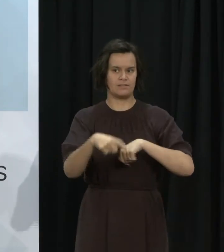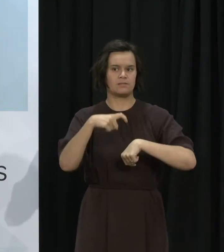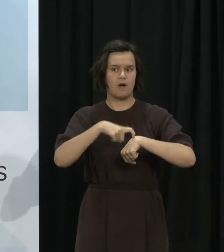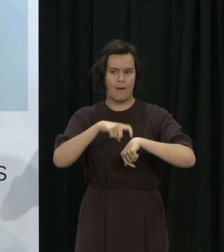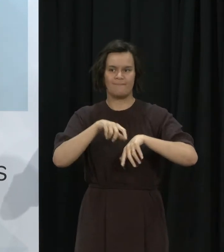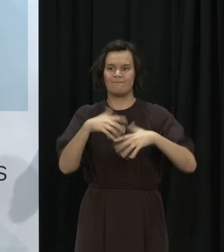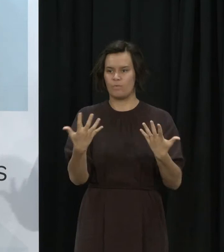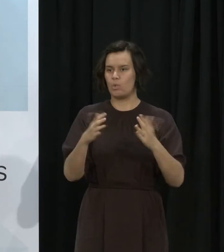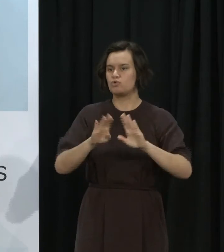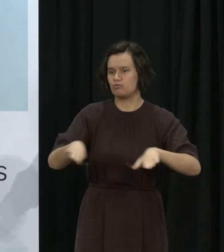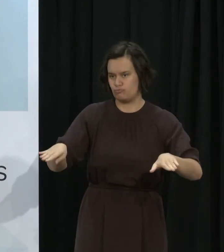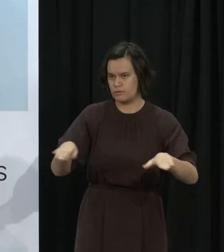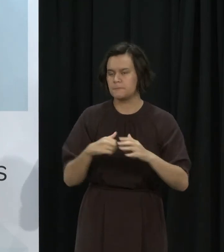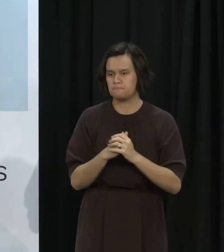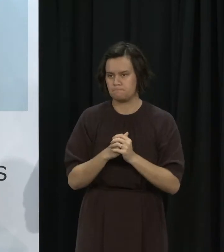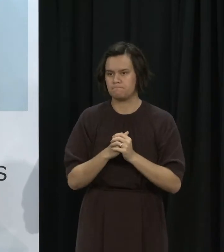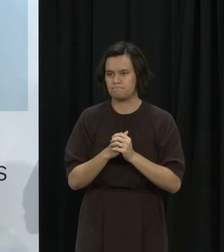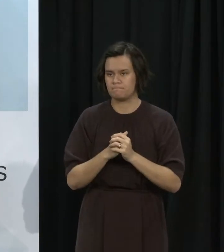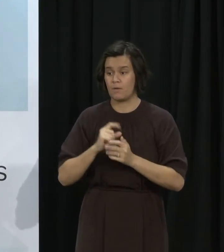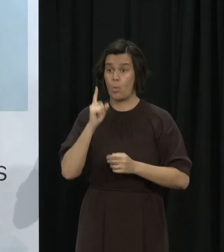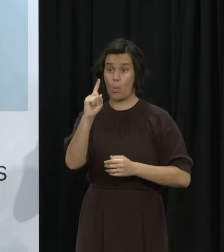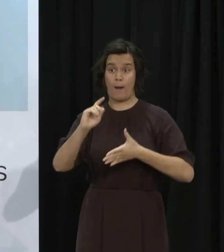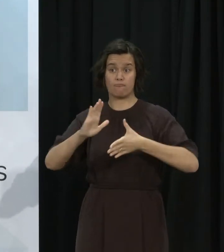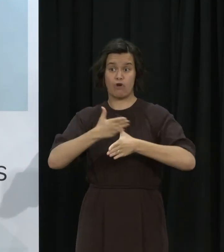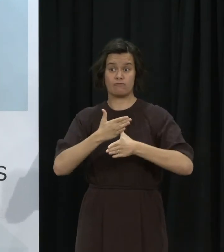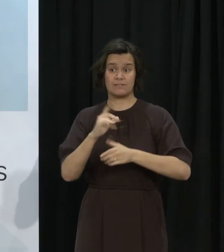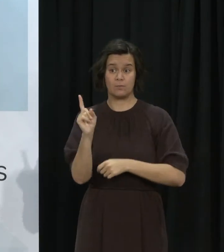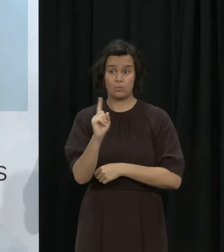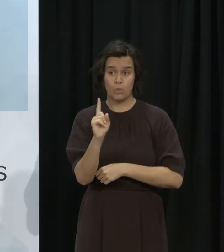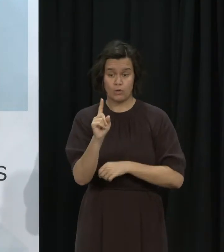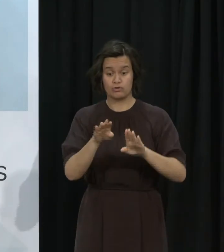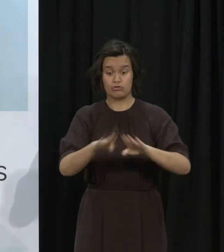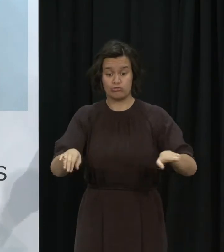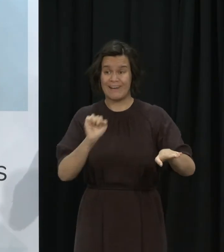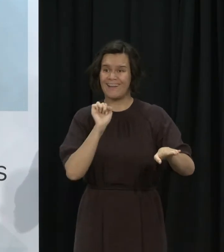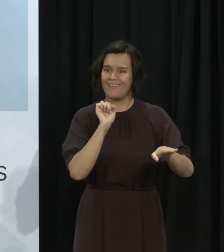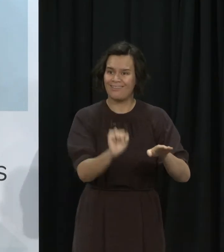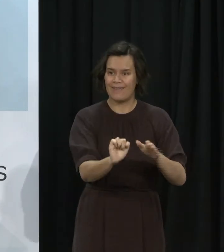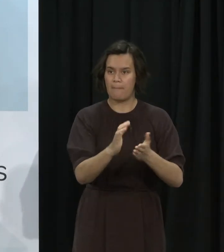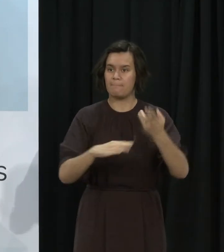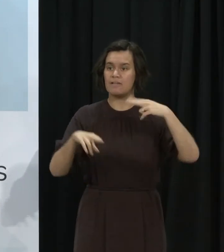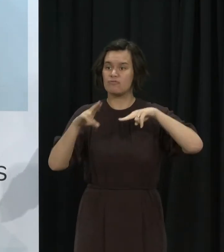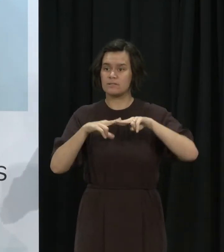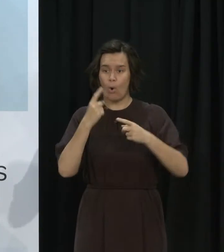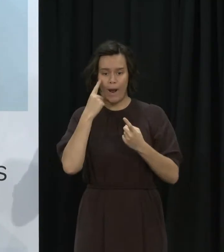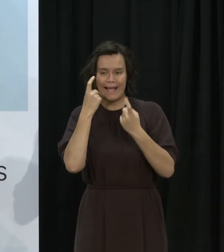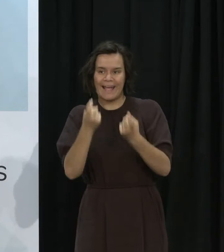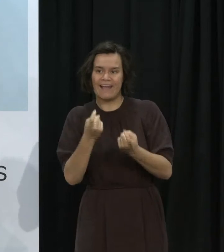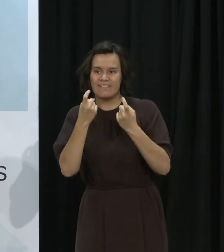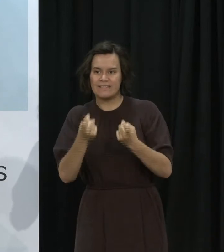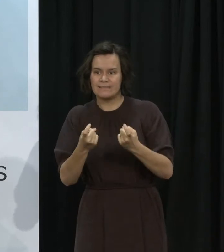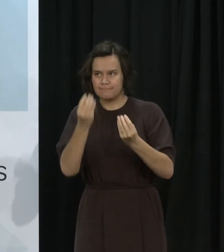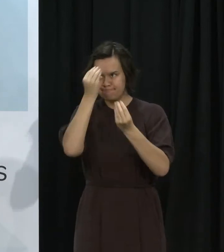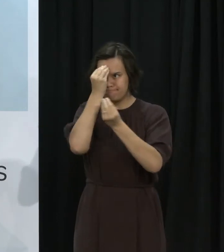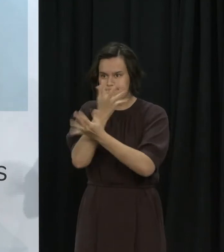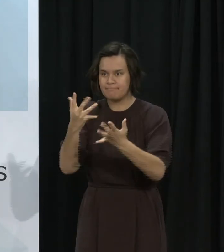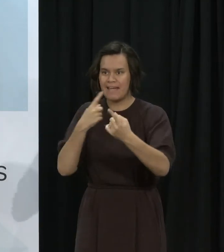whakaputanga tuatahi ka